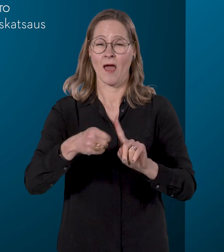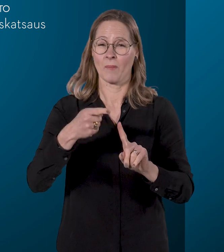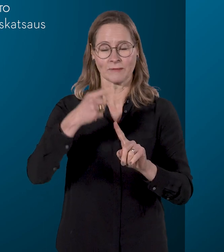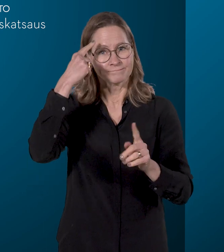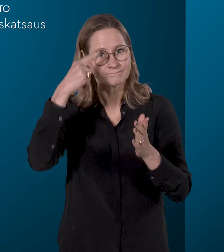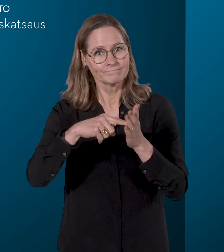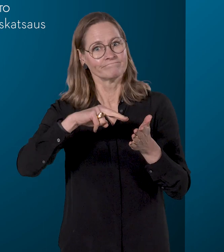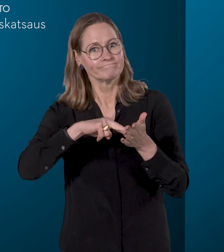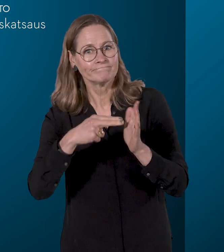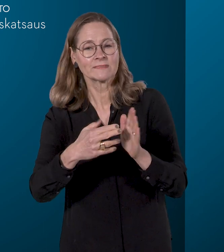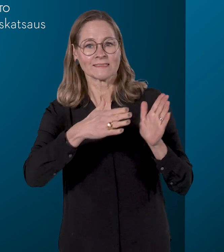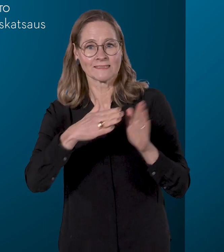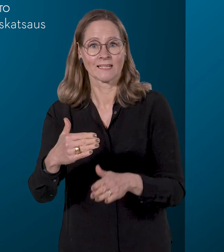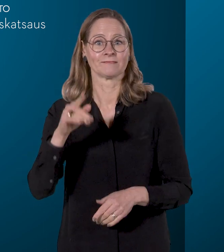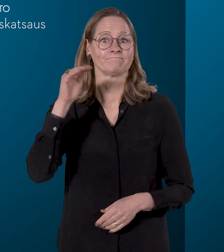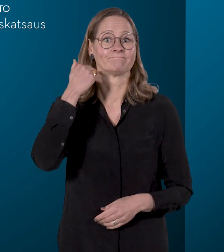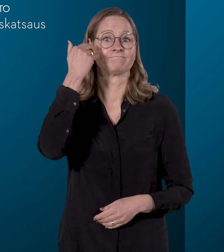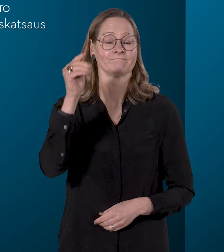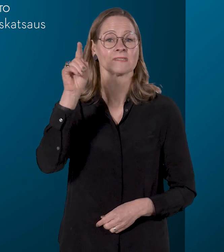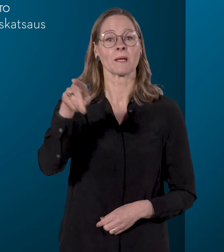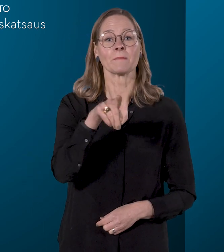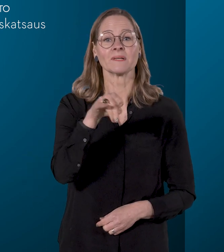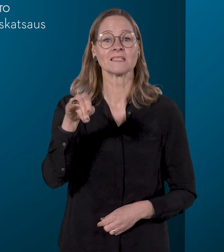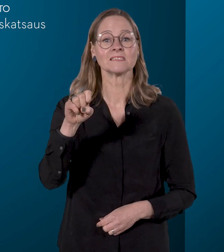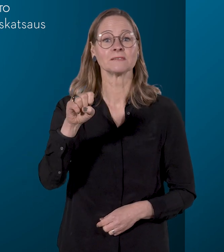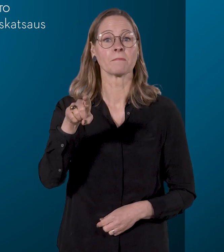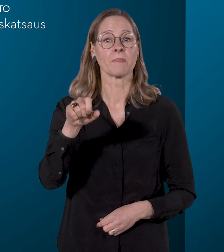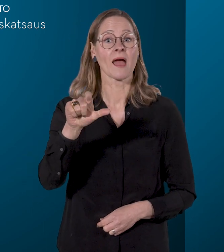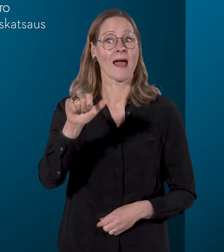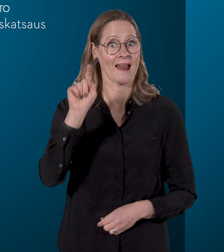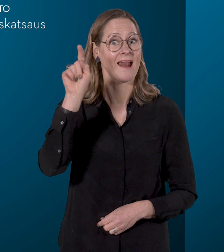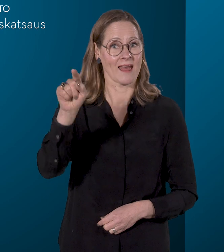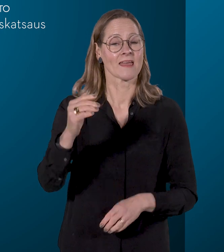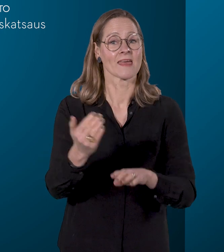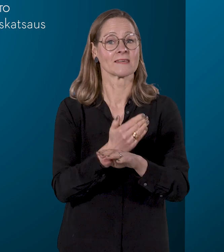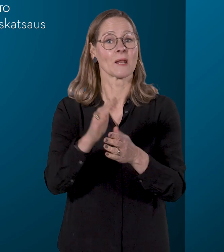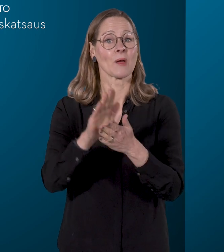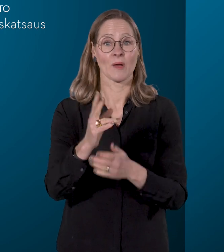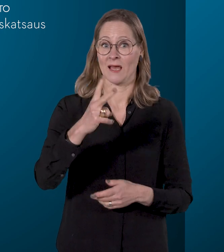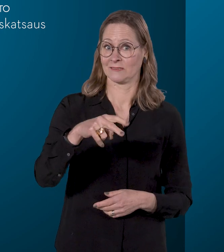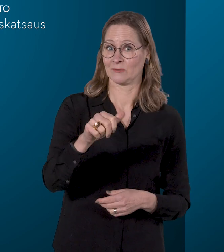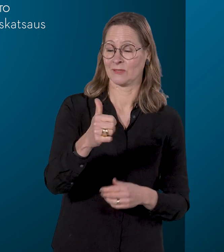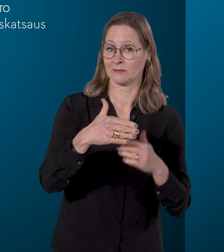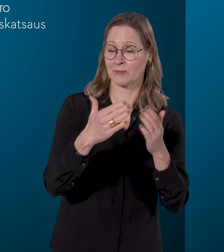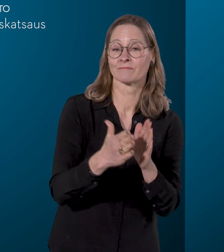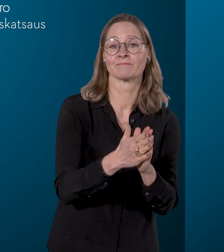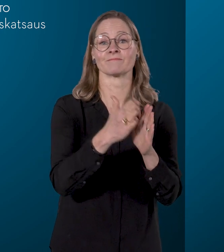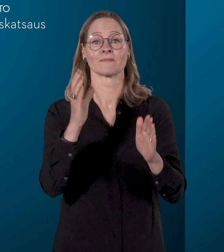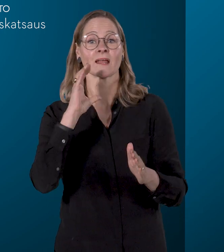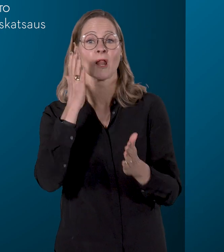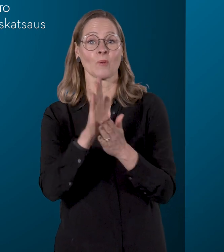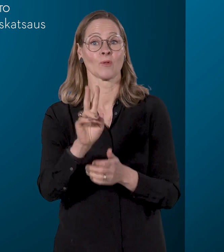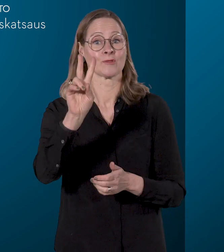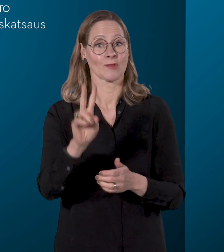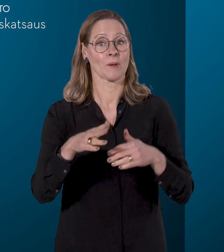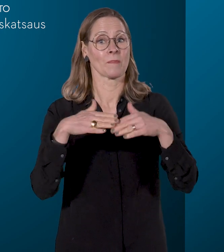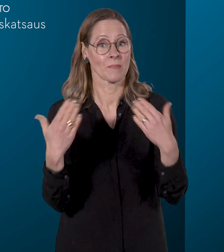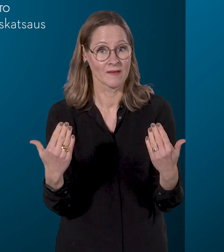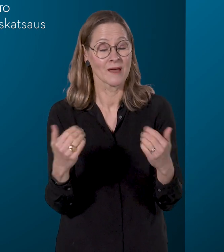oli alun perin tarkoitus järjestää Piispalassa 29.7.─2.8.2024, -